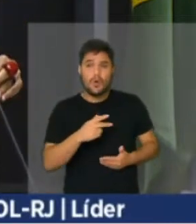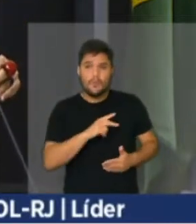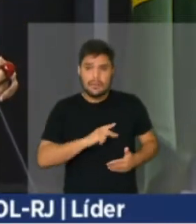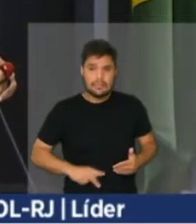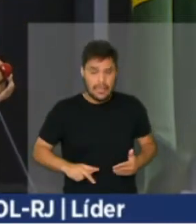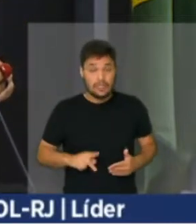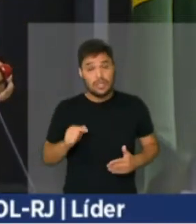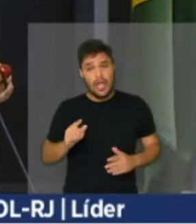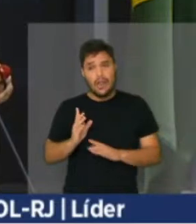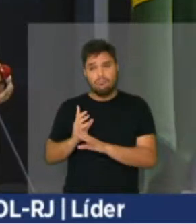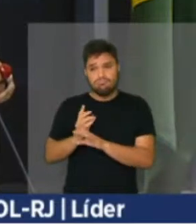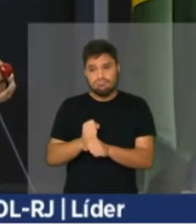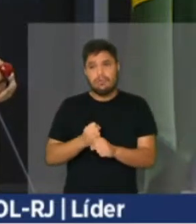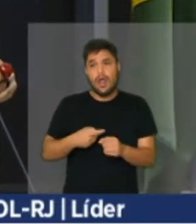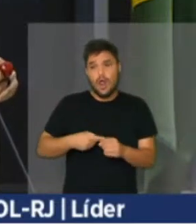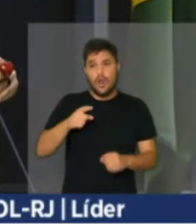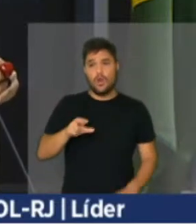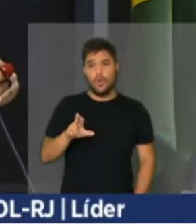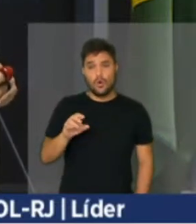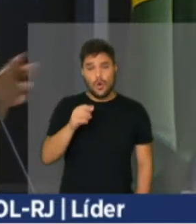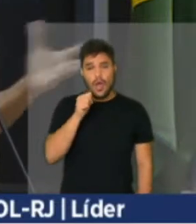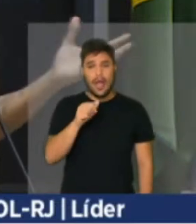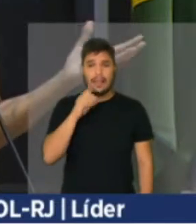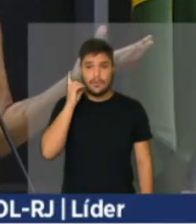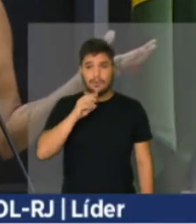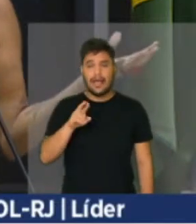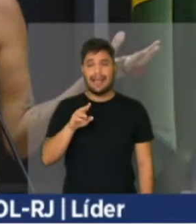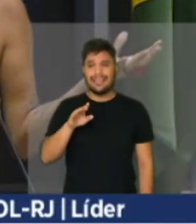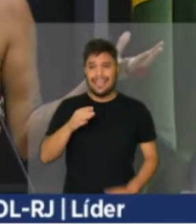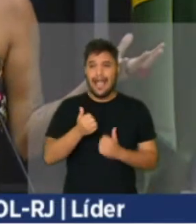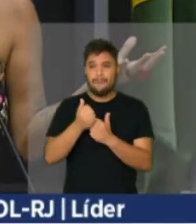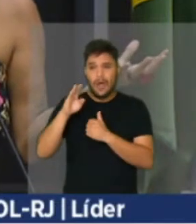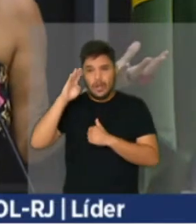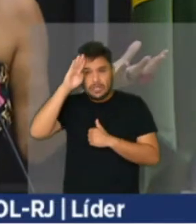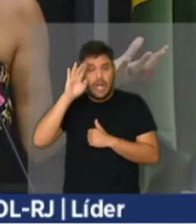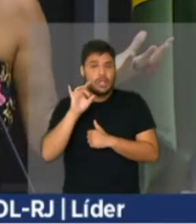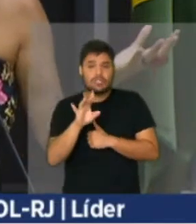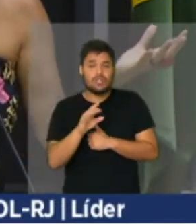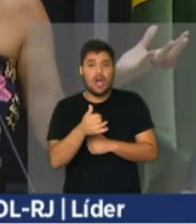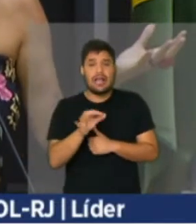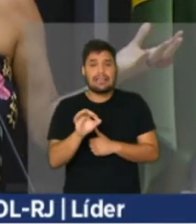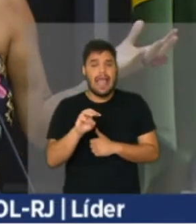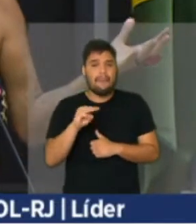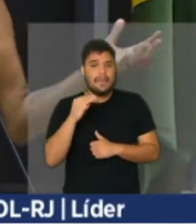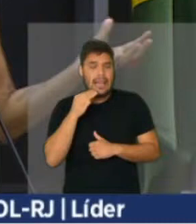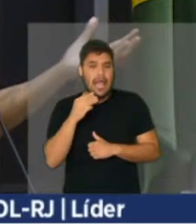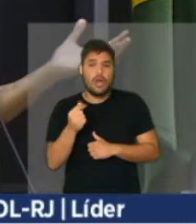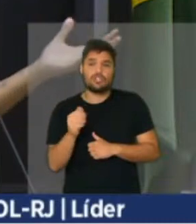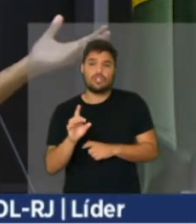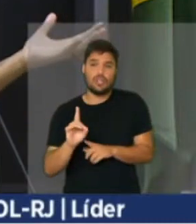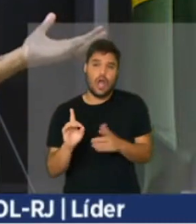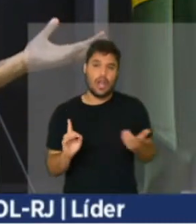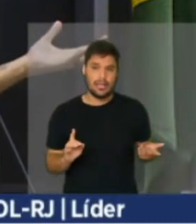LUCROU EM UM DIA, 187 MIL REAIS, COMO DISSE LAMENTAVELMENTE UMA DEPUTADA BOLSONARISTA AQUI, SÃO APENAS 10 MILHÕES DE DÓ LARES, 50